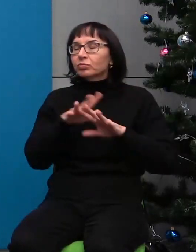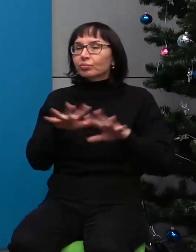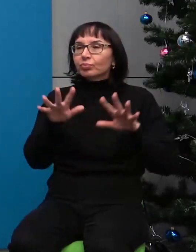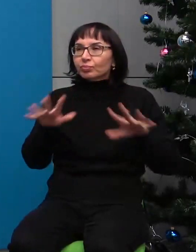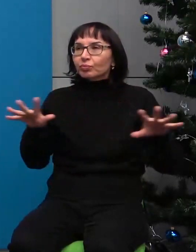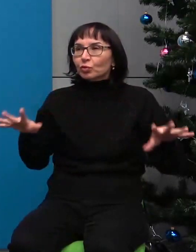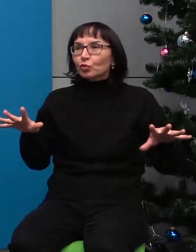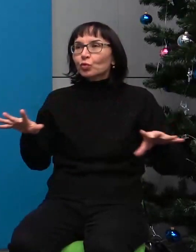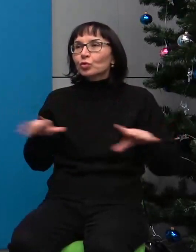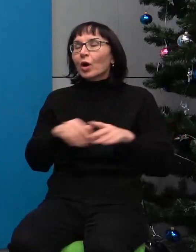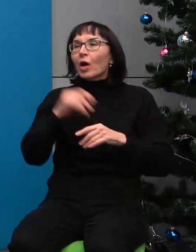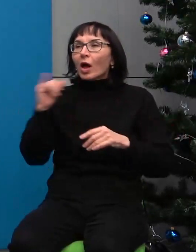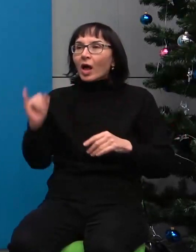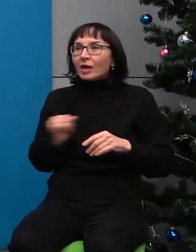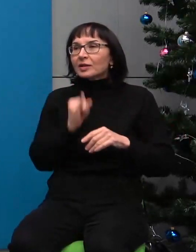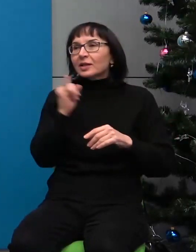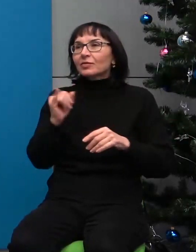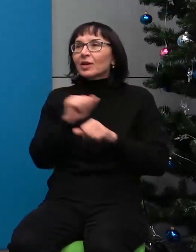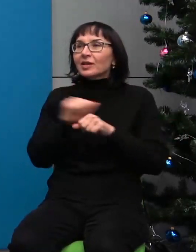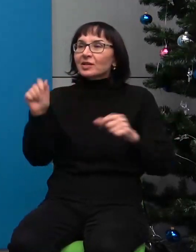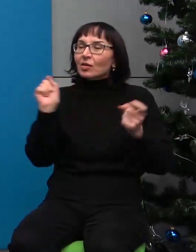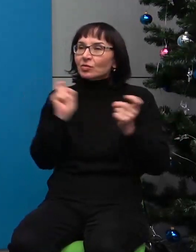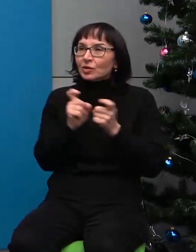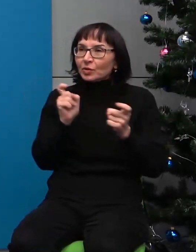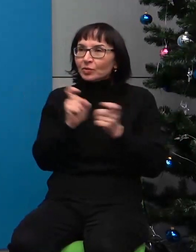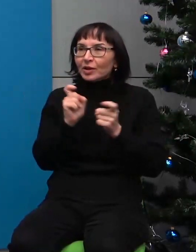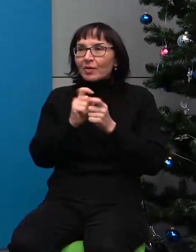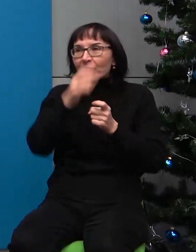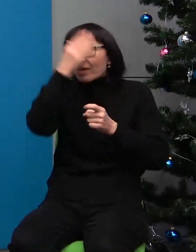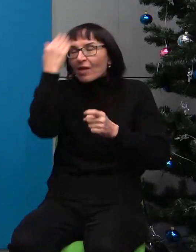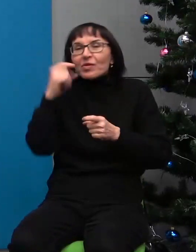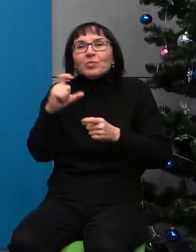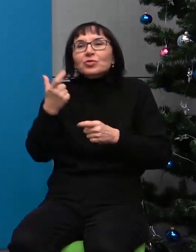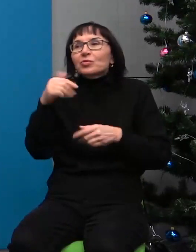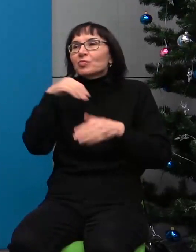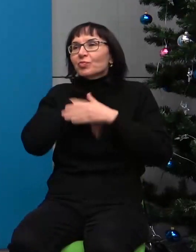Dobry sąsiad, zawsze był dobrym sąsiadem, nikt nie wiedział, co w nim drzemie.